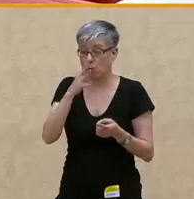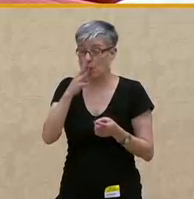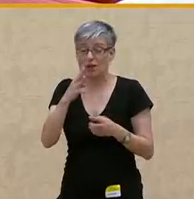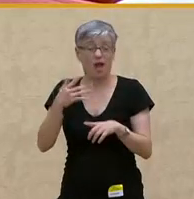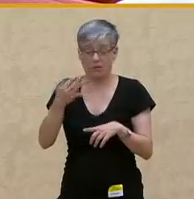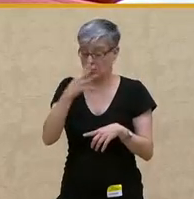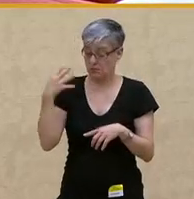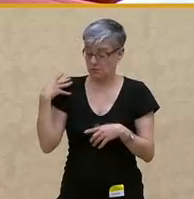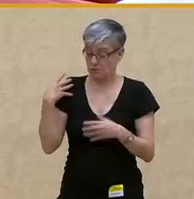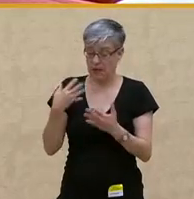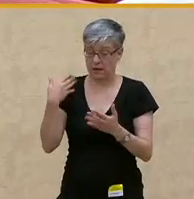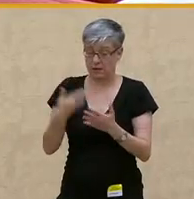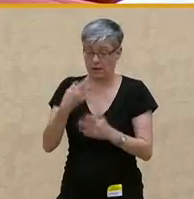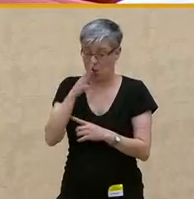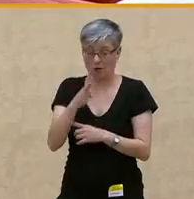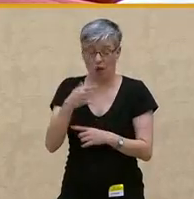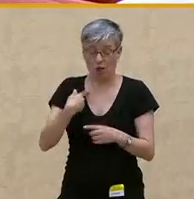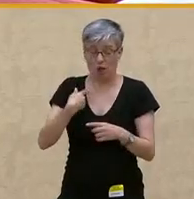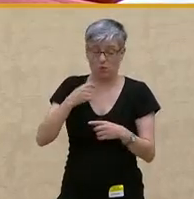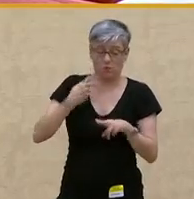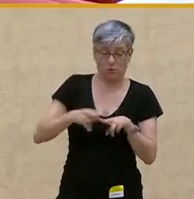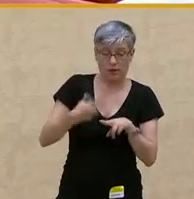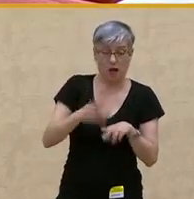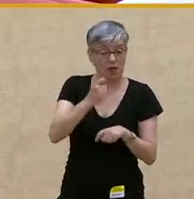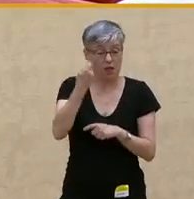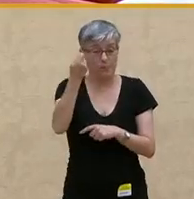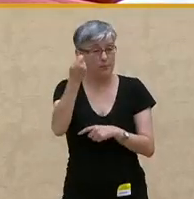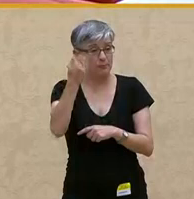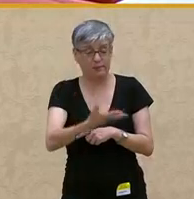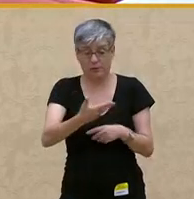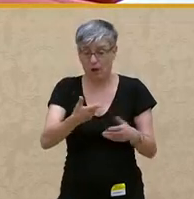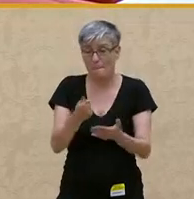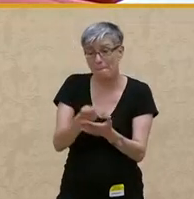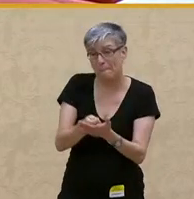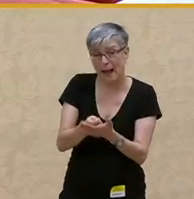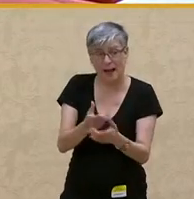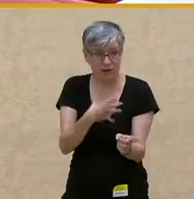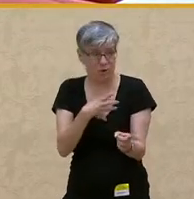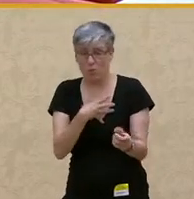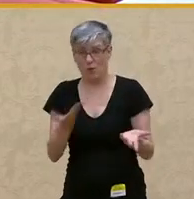y siempre digo: no son ricos. No pueden pagarse. Lo estamos viendo, por ejemplo, ahora que se ha